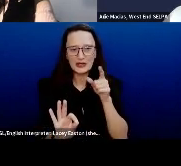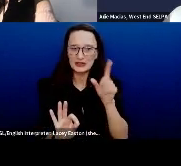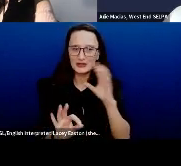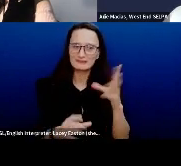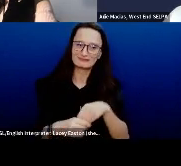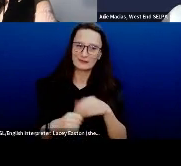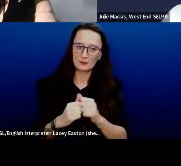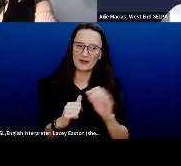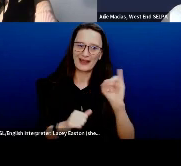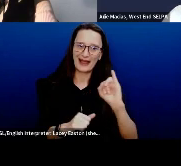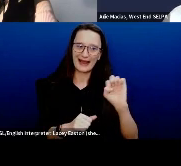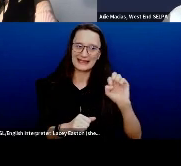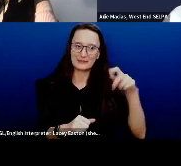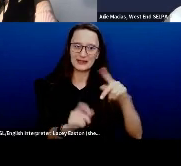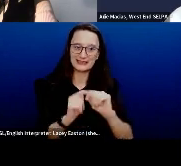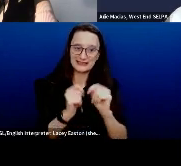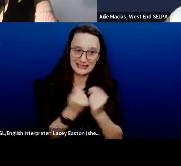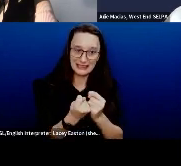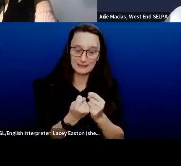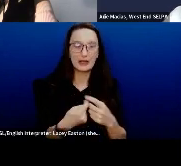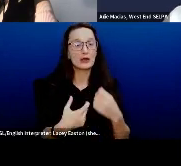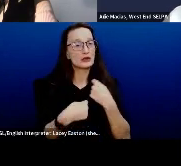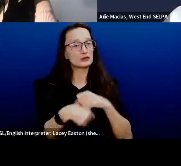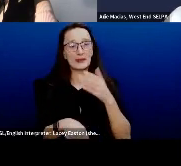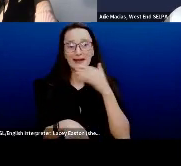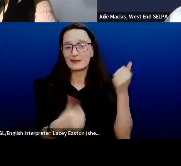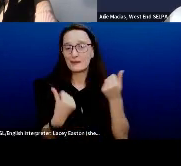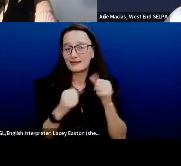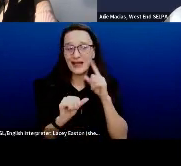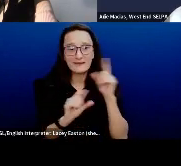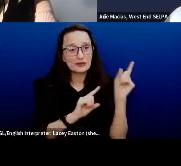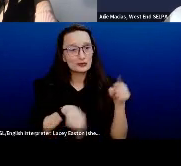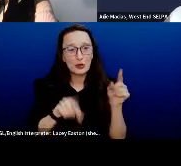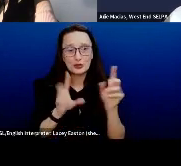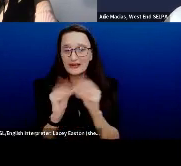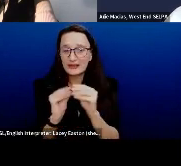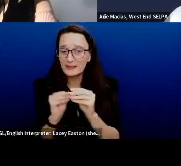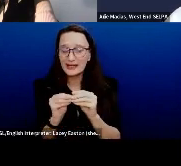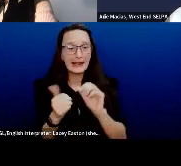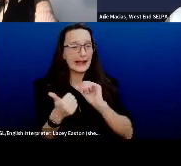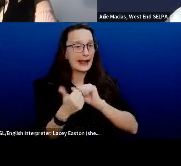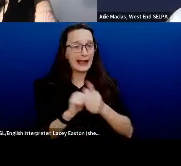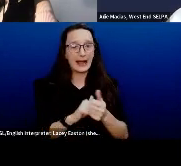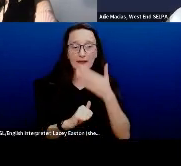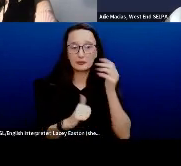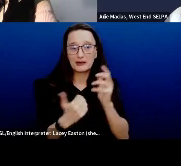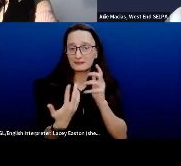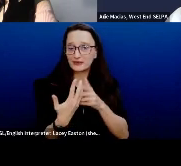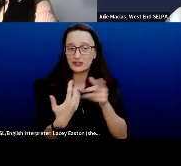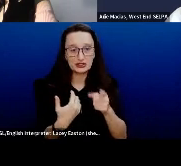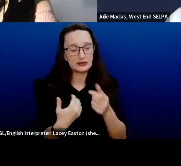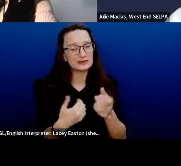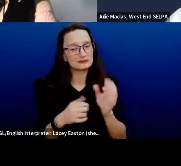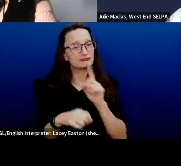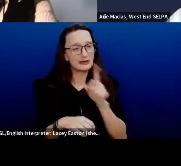asistir a la reunión en lo que sea más conveniente para usted siempre es el objetivo. Grabaciones de audio el